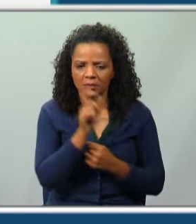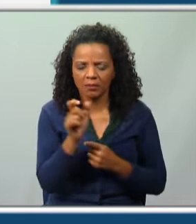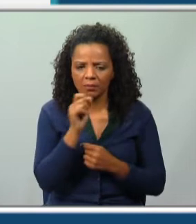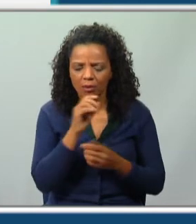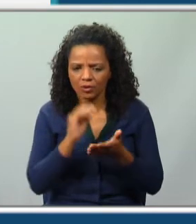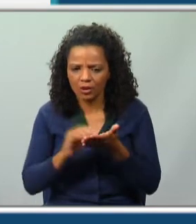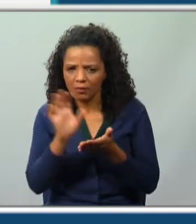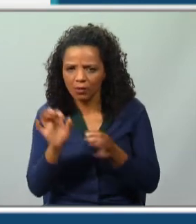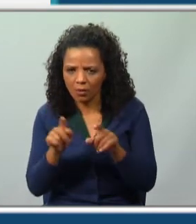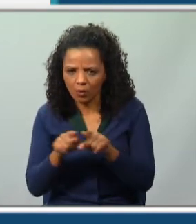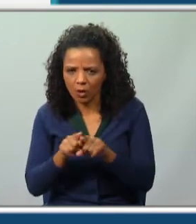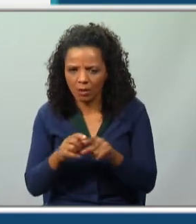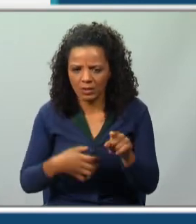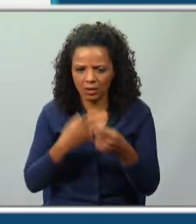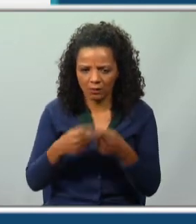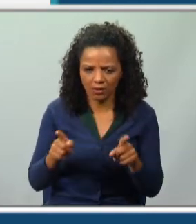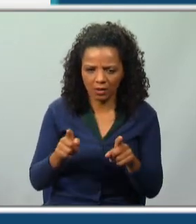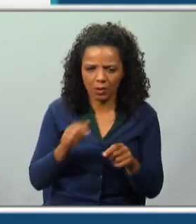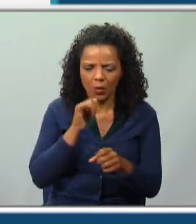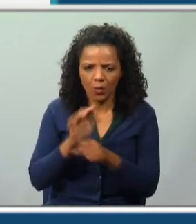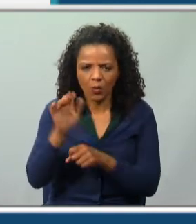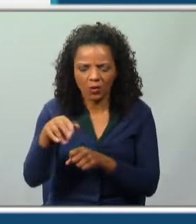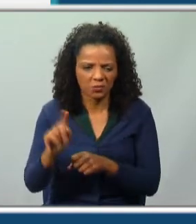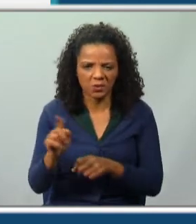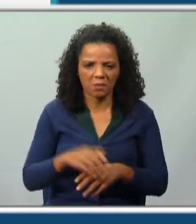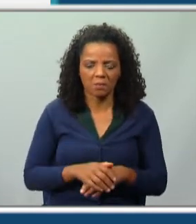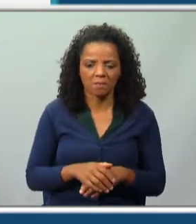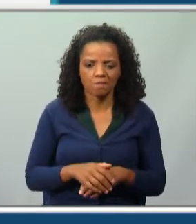qual ondas ondas mal 哪個浪壞浪